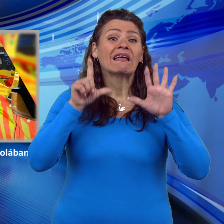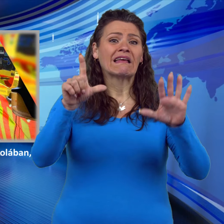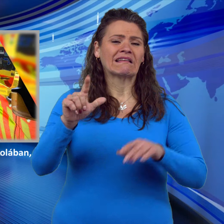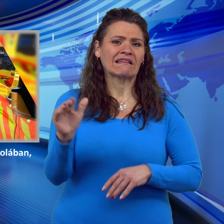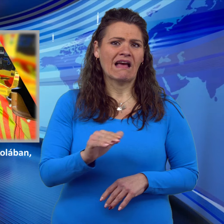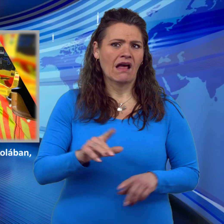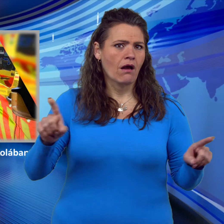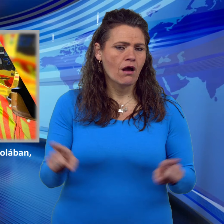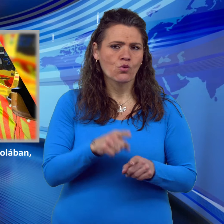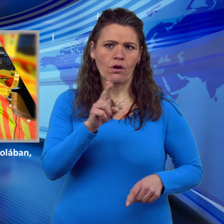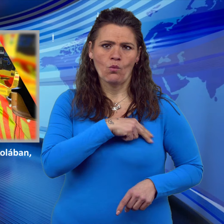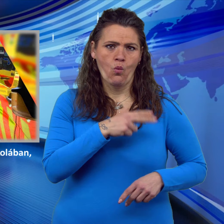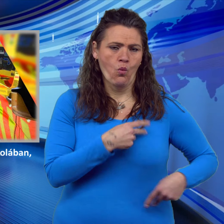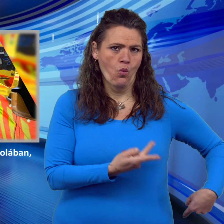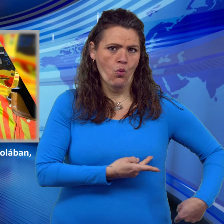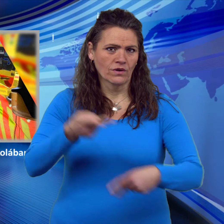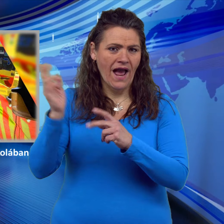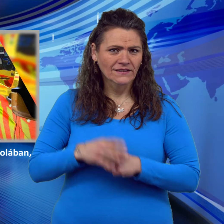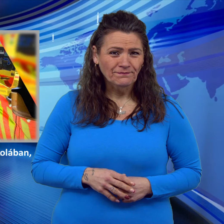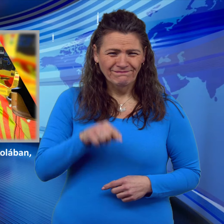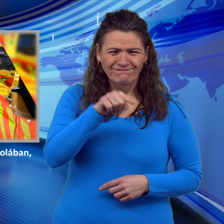és hét gyereket szállítottak kórházba.